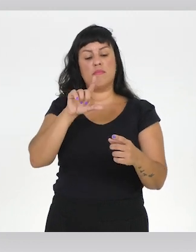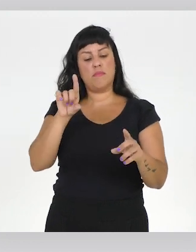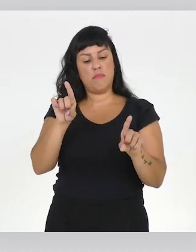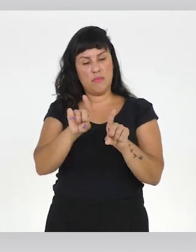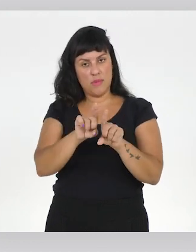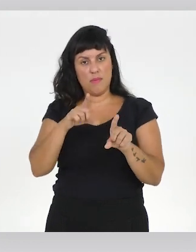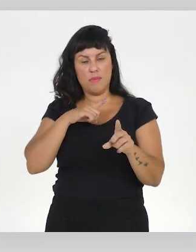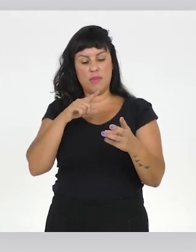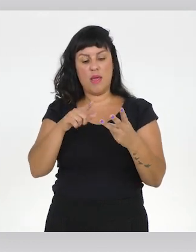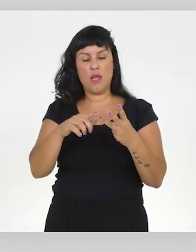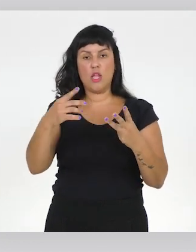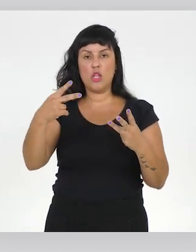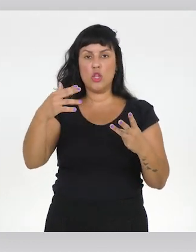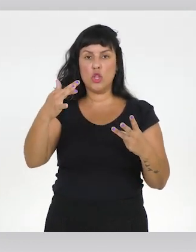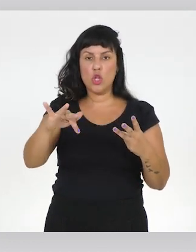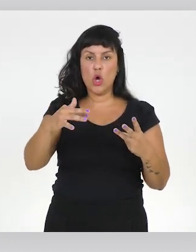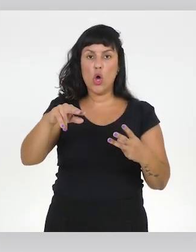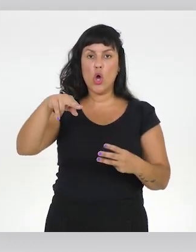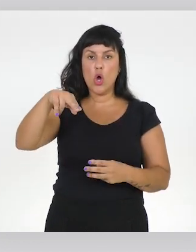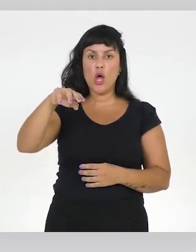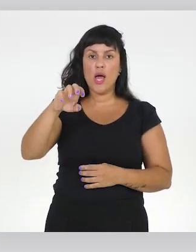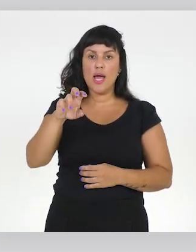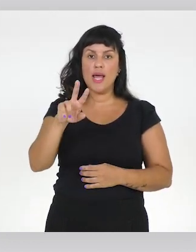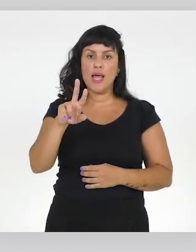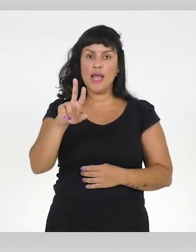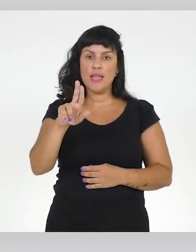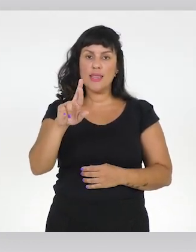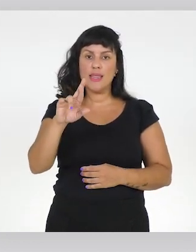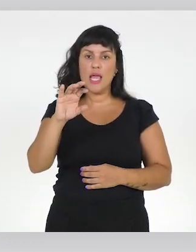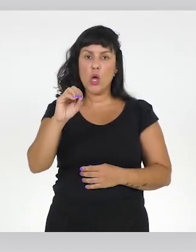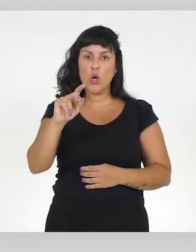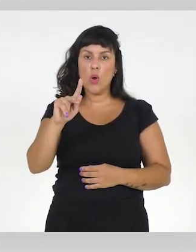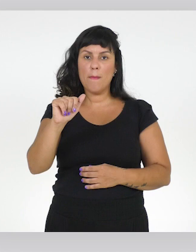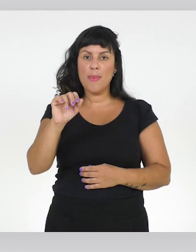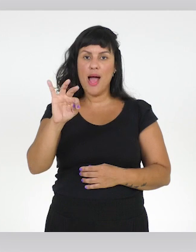no vídeo anterior, ela é gerada, por exemplo, por condições clínicas